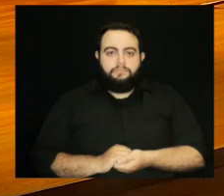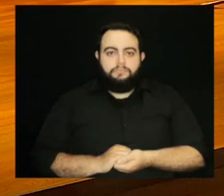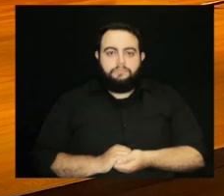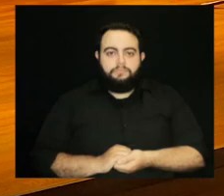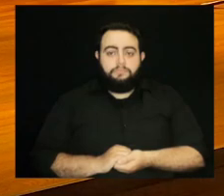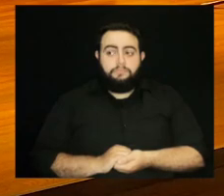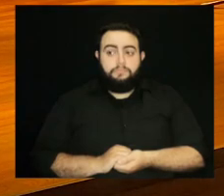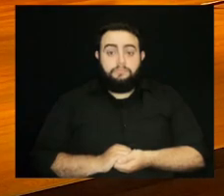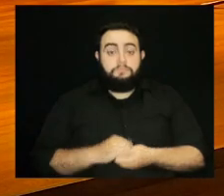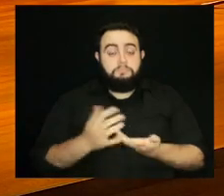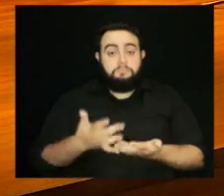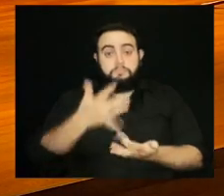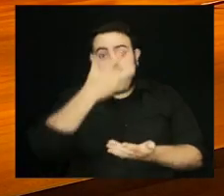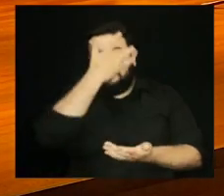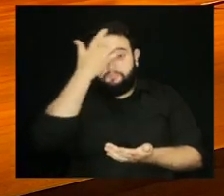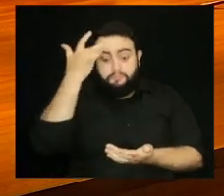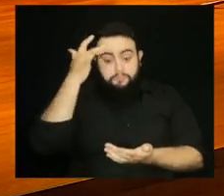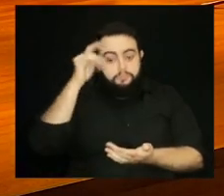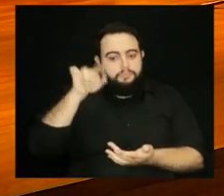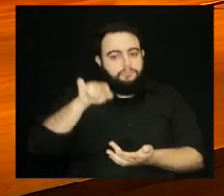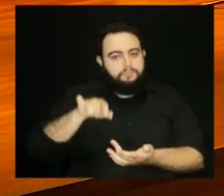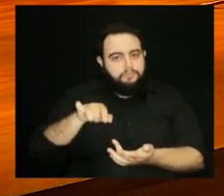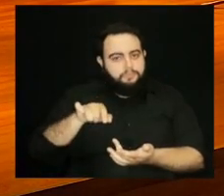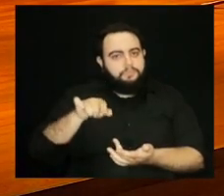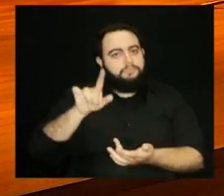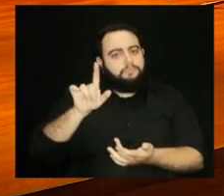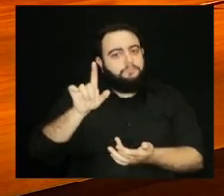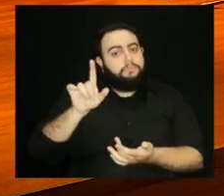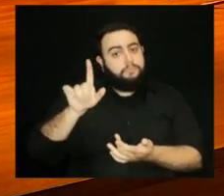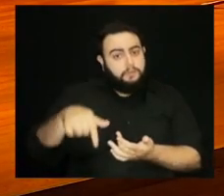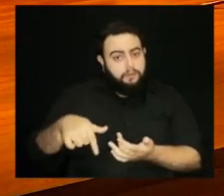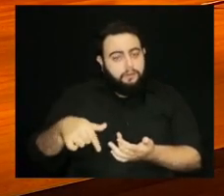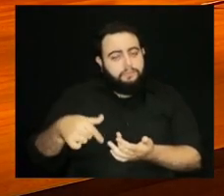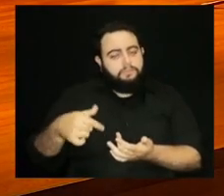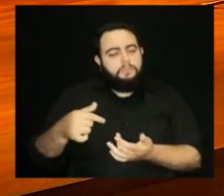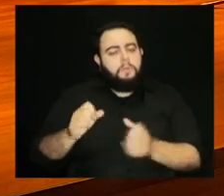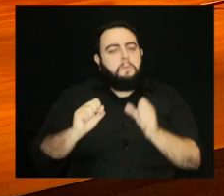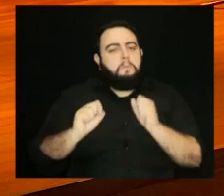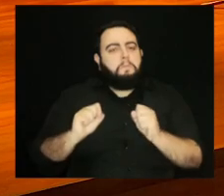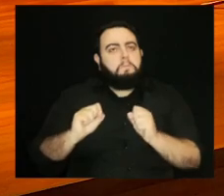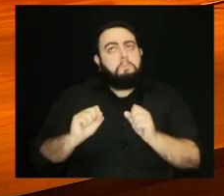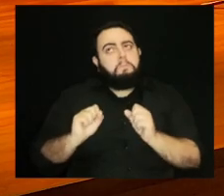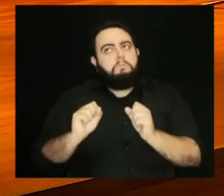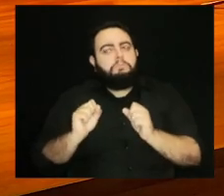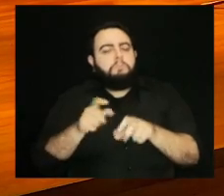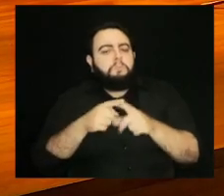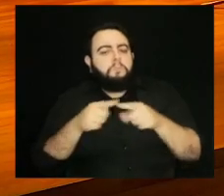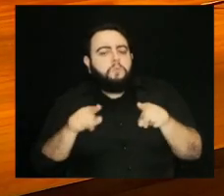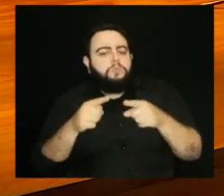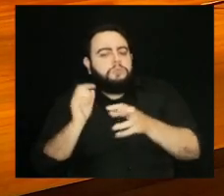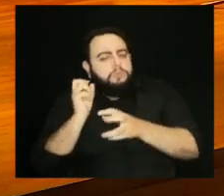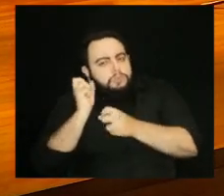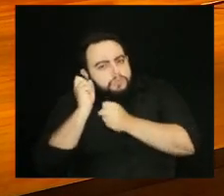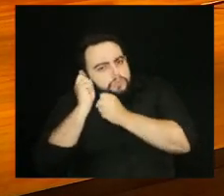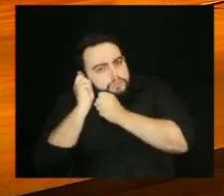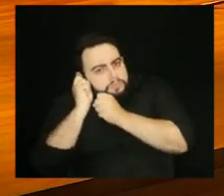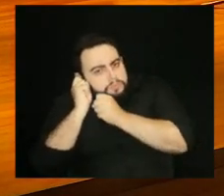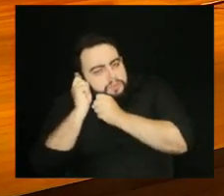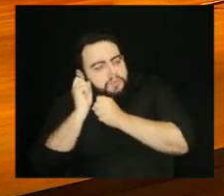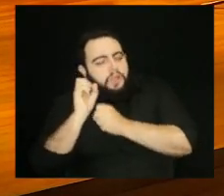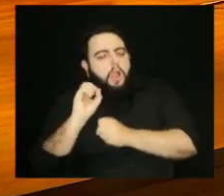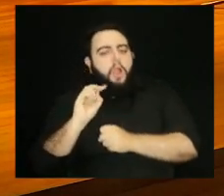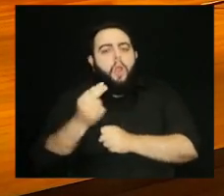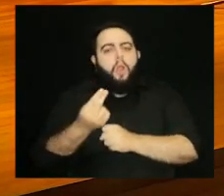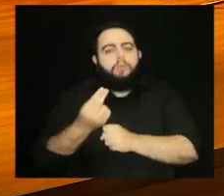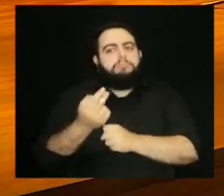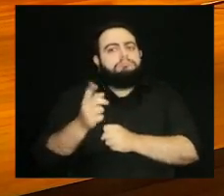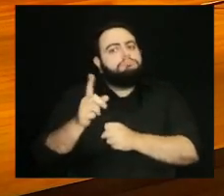Gente pode ser uma cantiga de ninar, pode ser uma música andina se